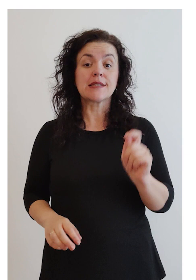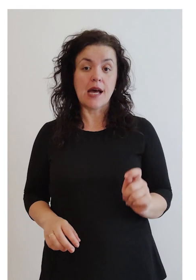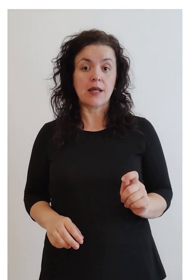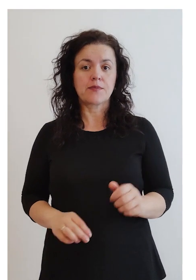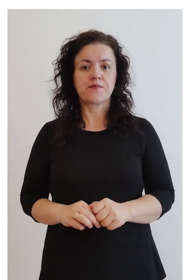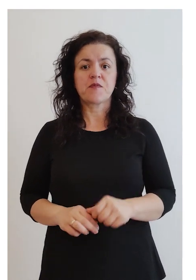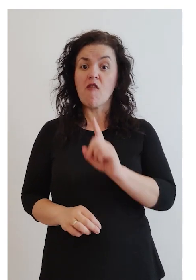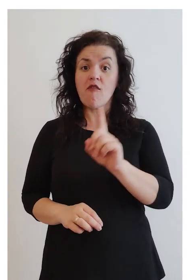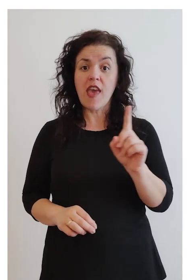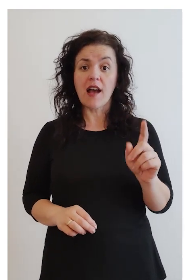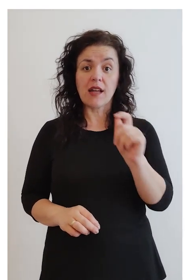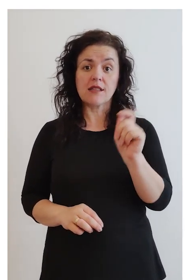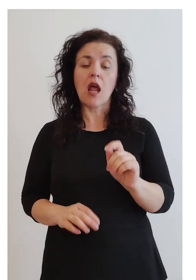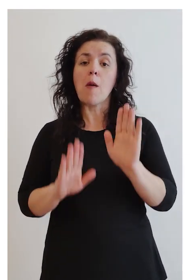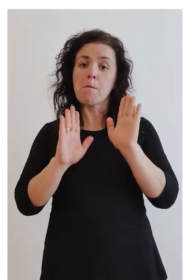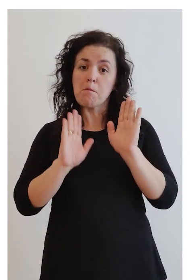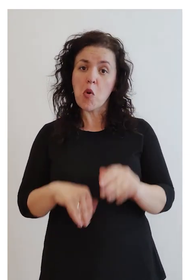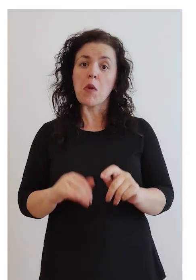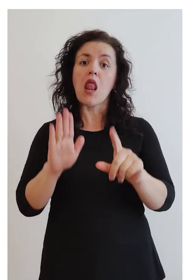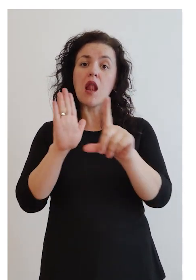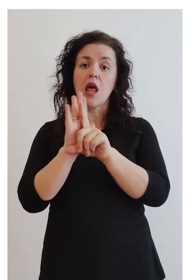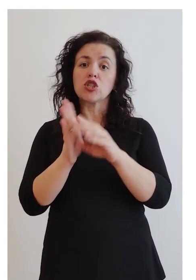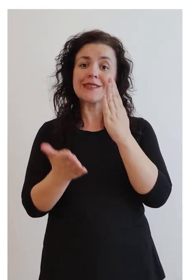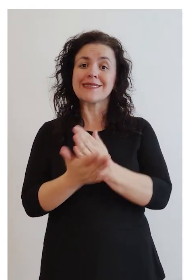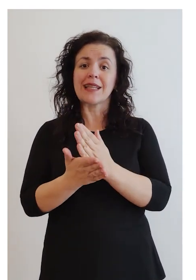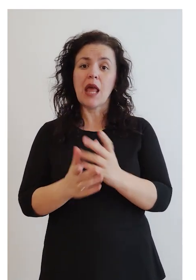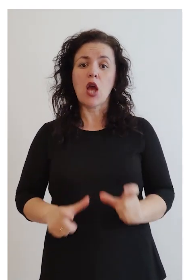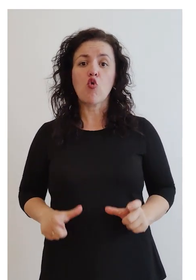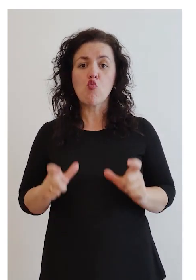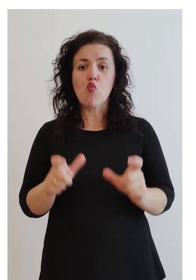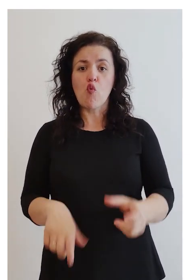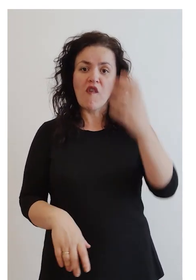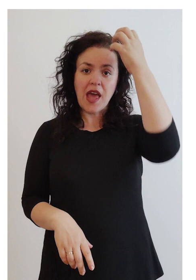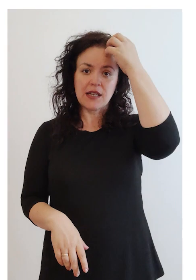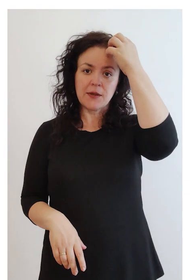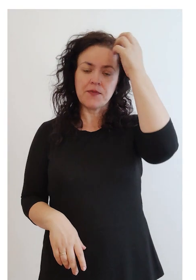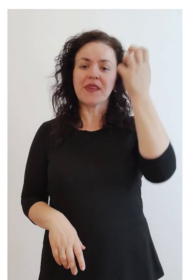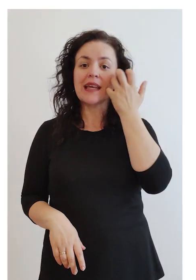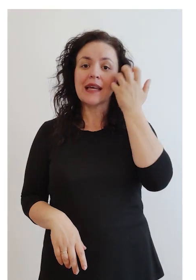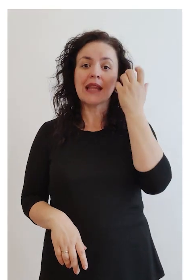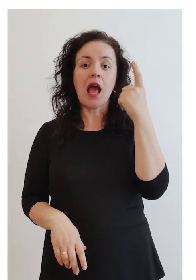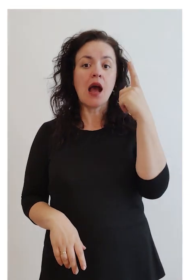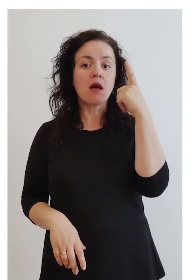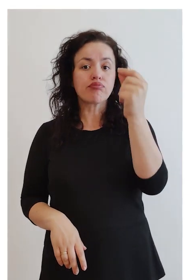Când călătoriți într-o țară străină, sunteți supus legilor acelei țări.